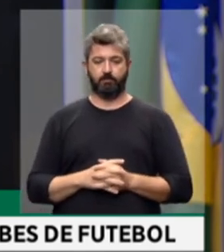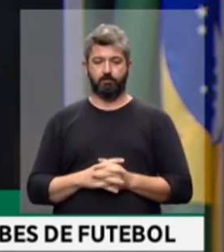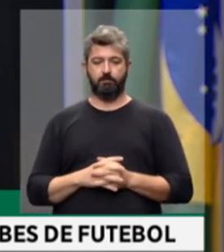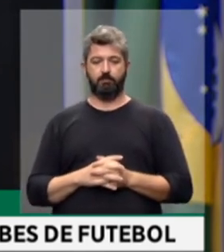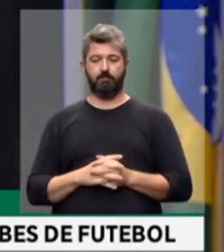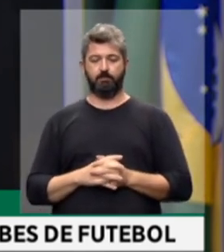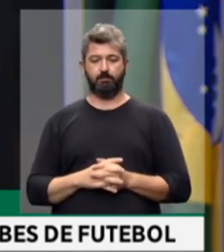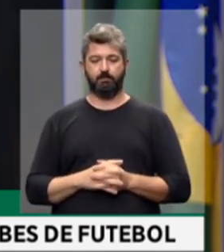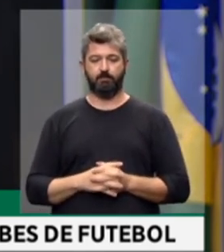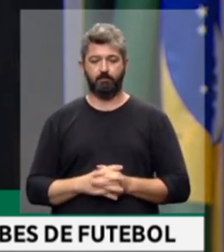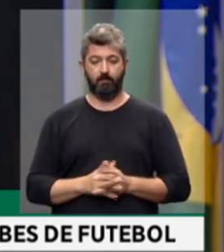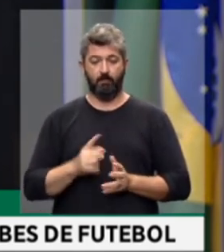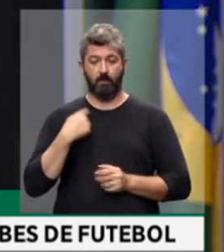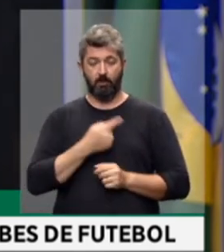ESTÁDIO POR CAUSA DO